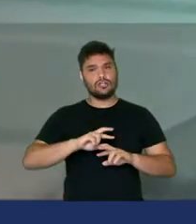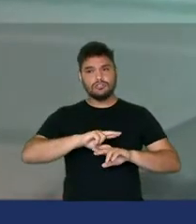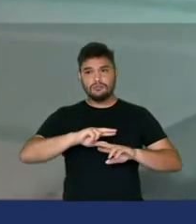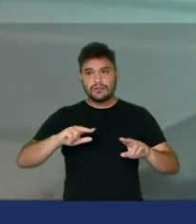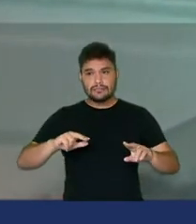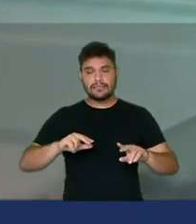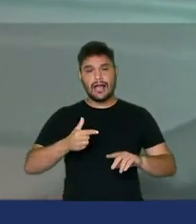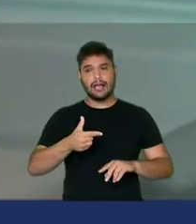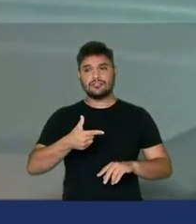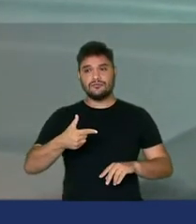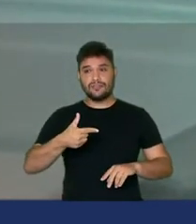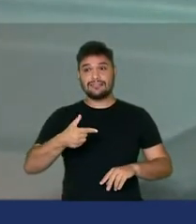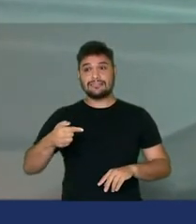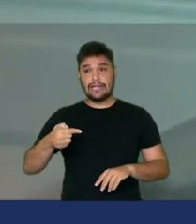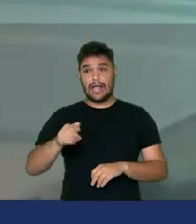IMENSO , ESSA DIVERSIDADE DAS 27 UNIDADES DA FEDERAÇÃO EM